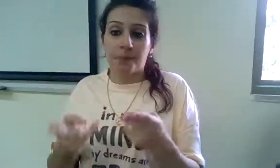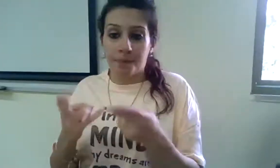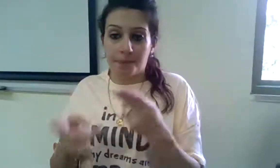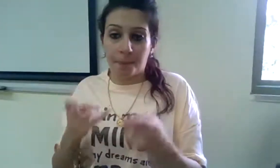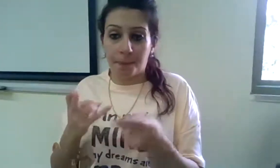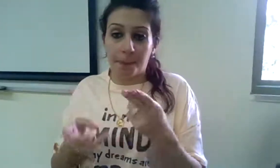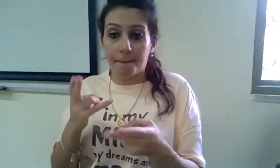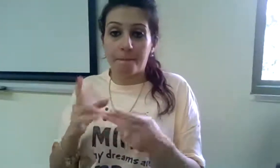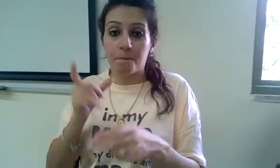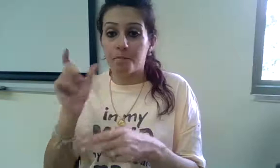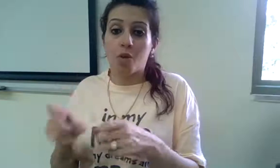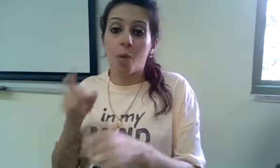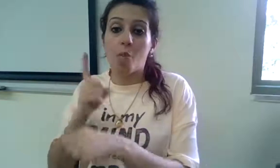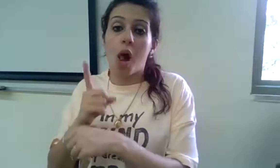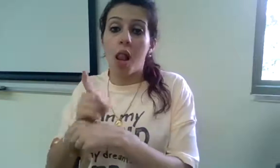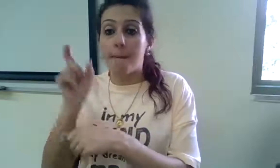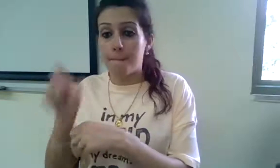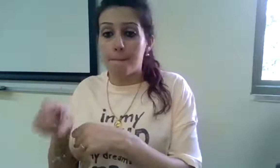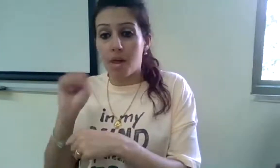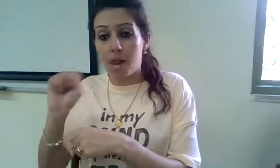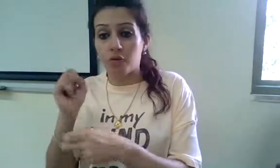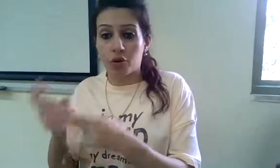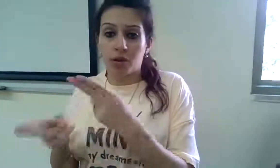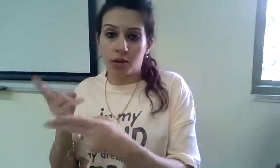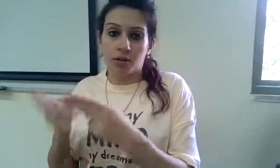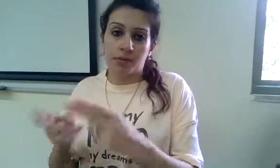شكرا إيستر, اذا سأنتقل إلى يالينغ الآن